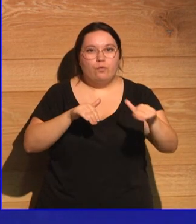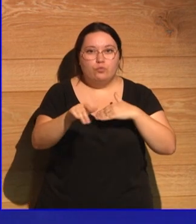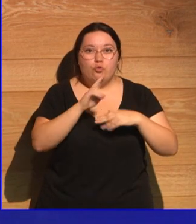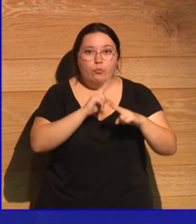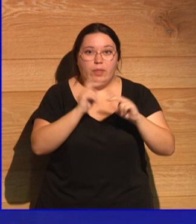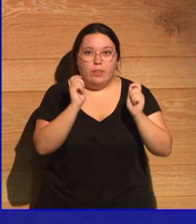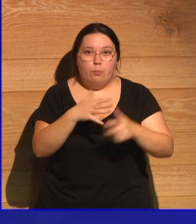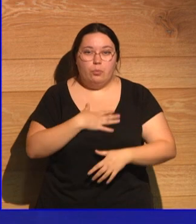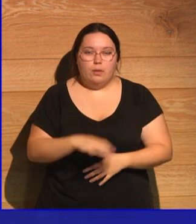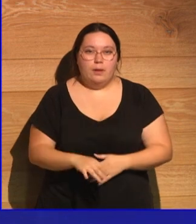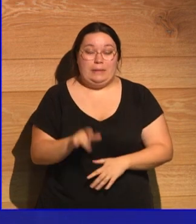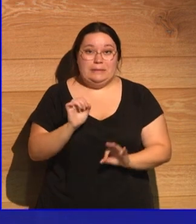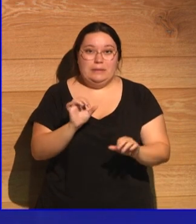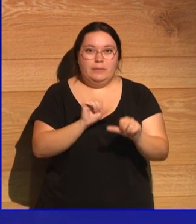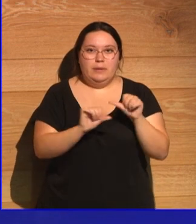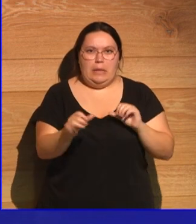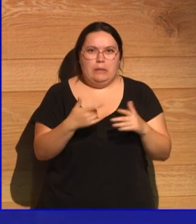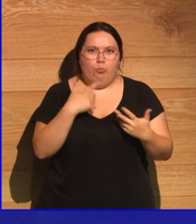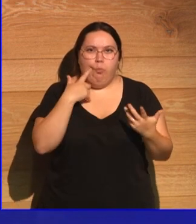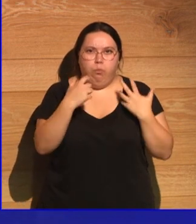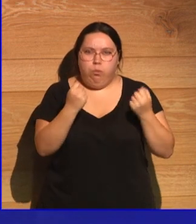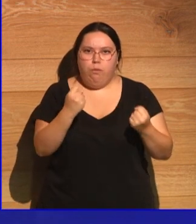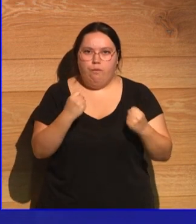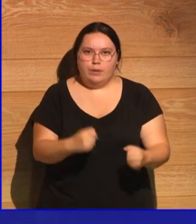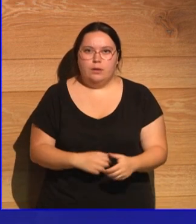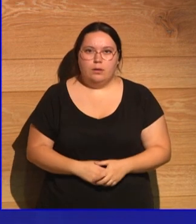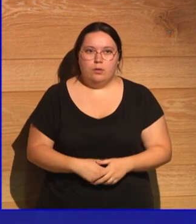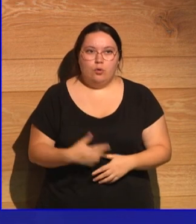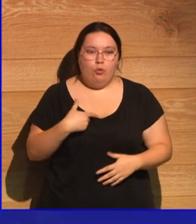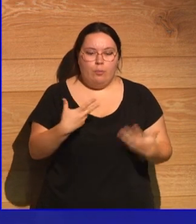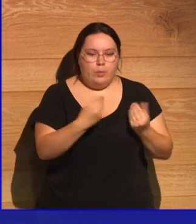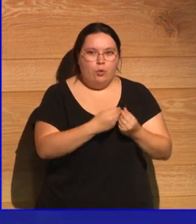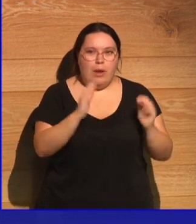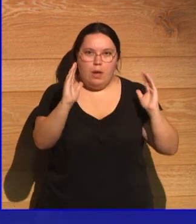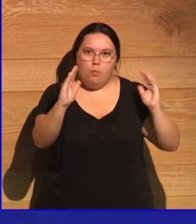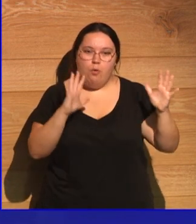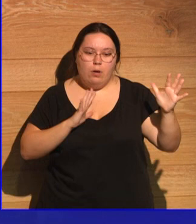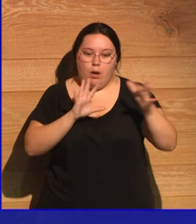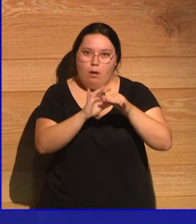y en ese caso restaurado muy fuerte con conmigo y con la época que estábamos todos viviendo.